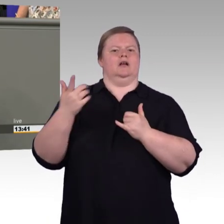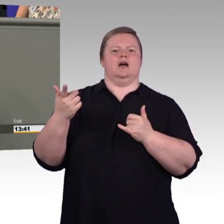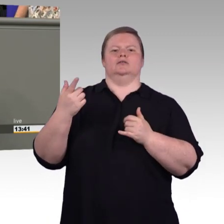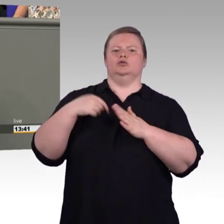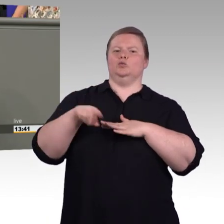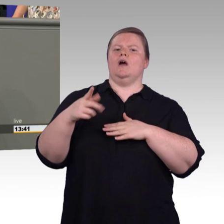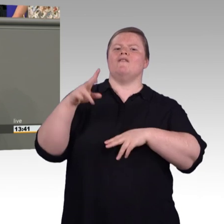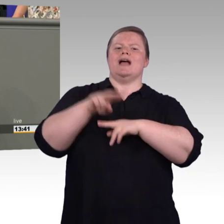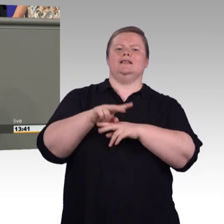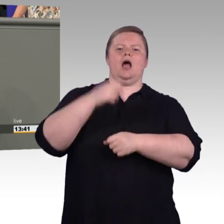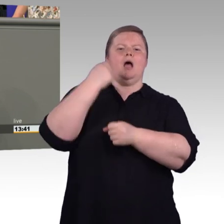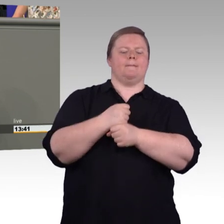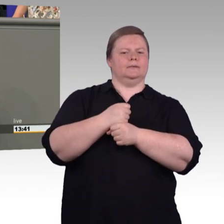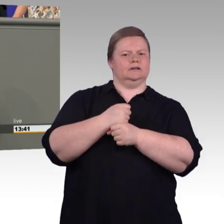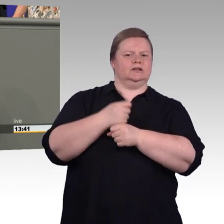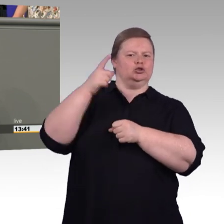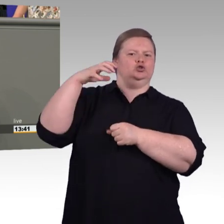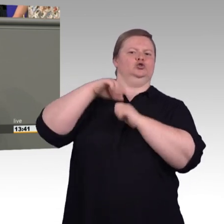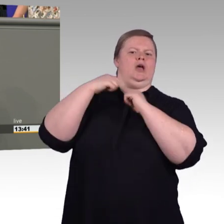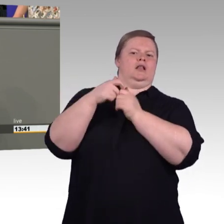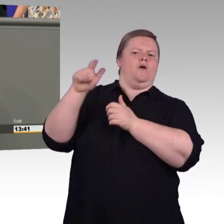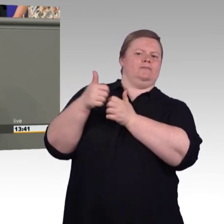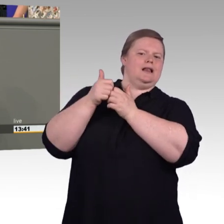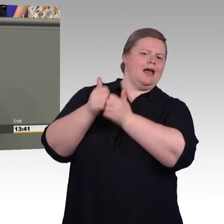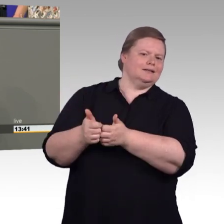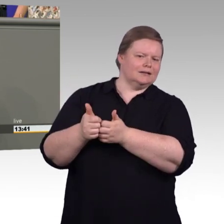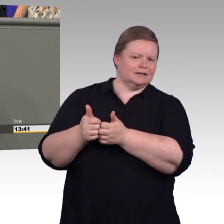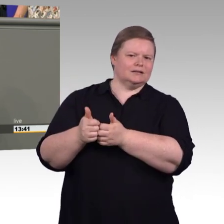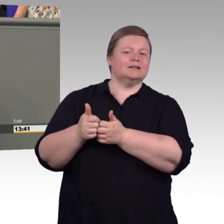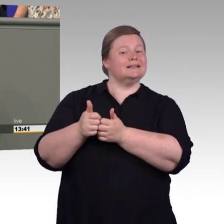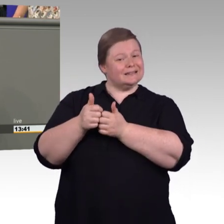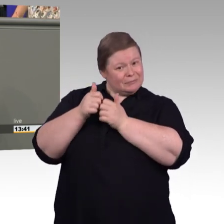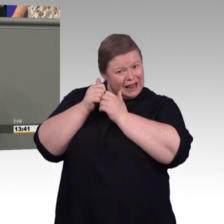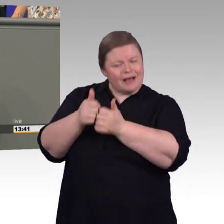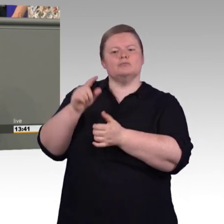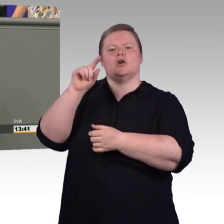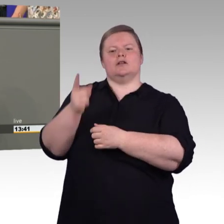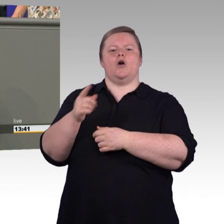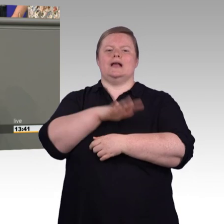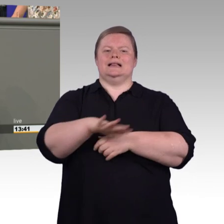kindgerechte Gesellschaft besonders am Herzen liegt. Und wenn wir überall deutlich machen,